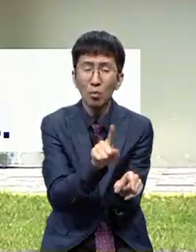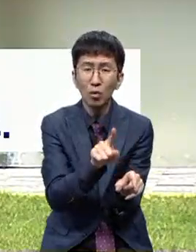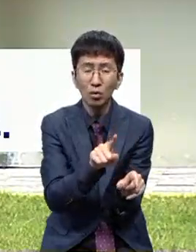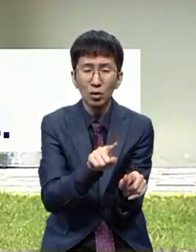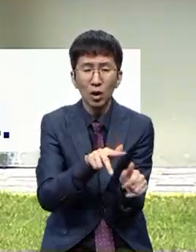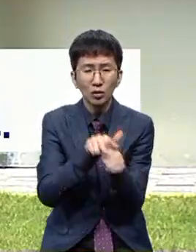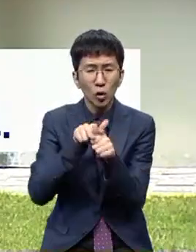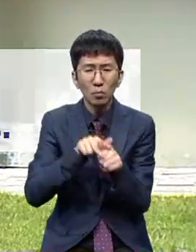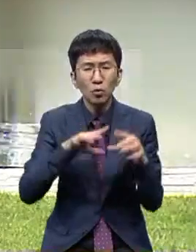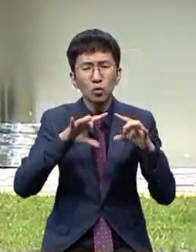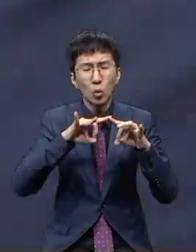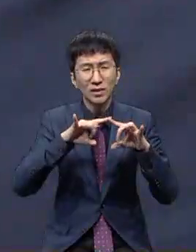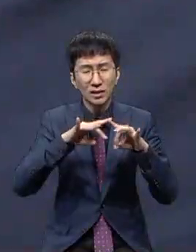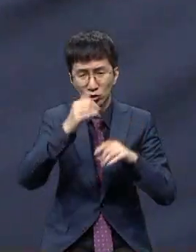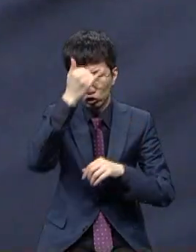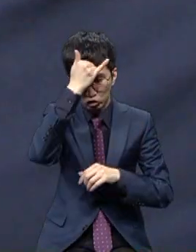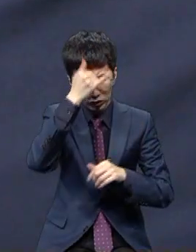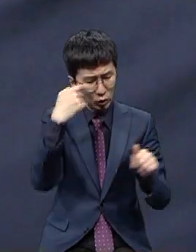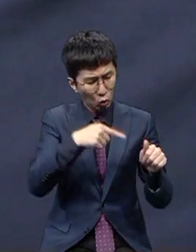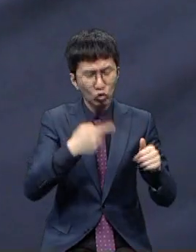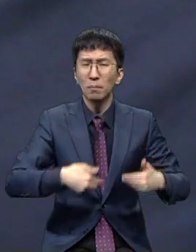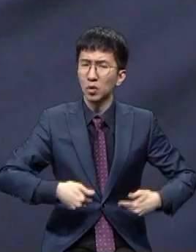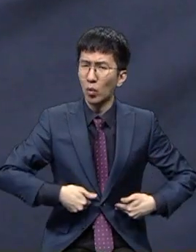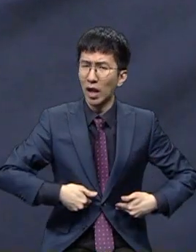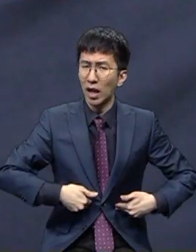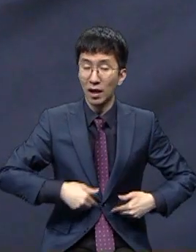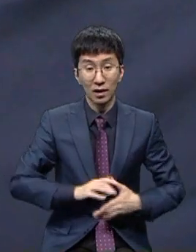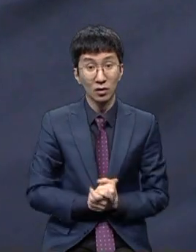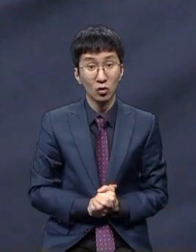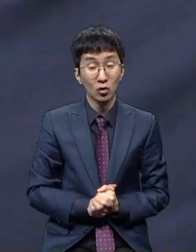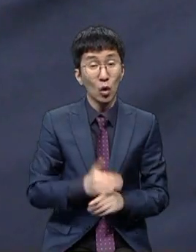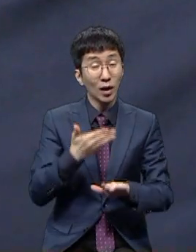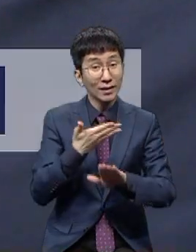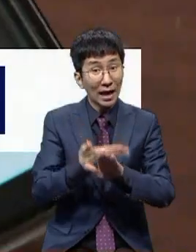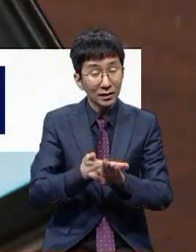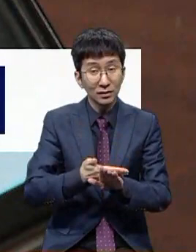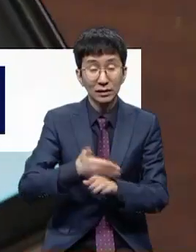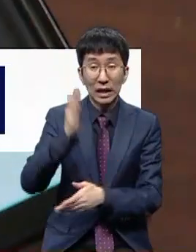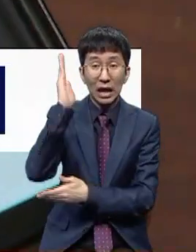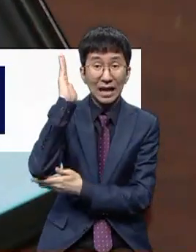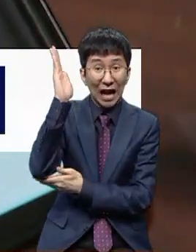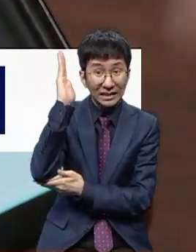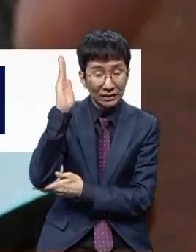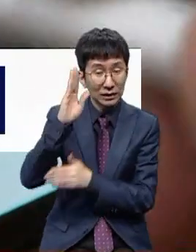(기자) 심지어 한 온라인 강의 사이트에서 국어 문법 2만 원, 대입